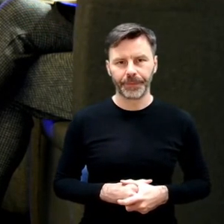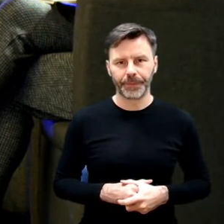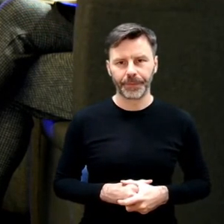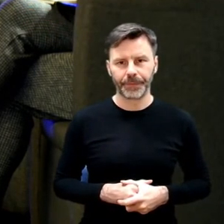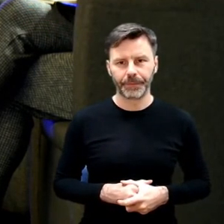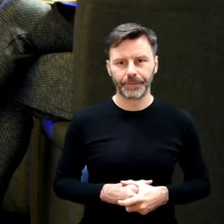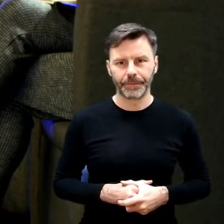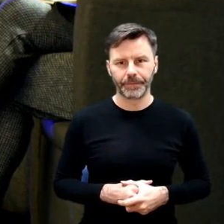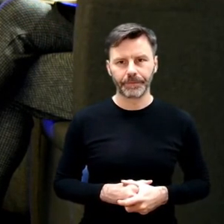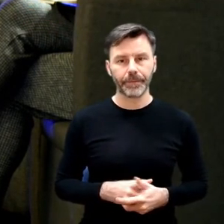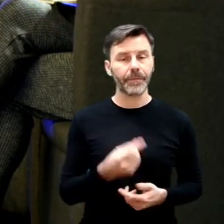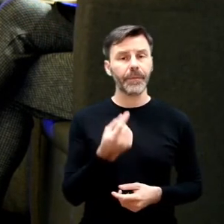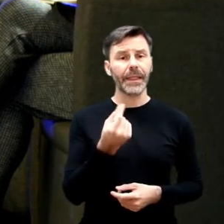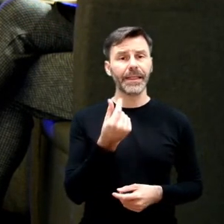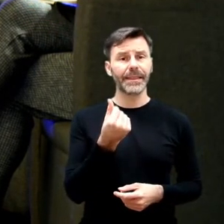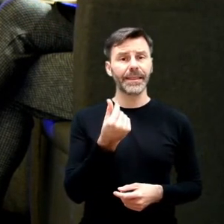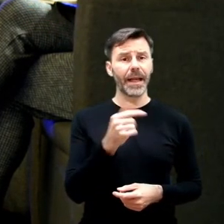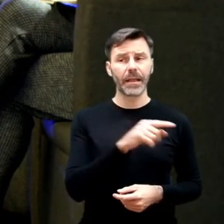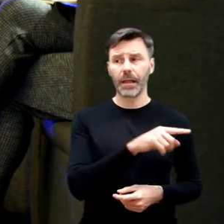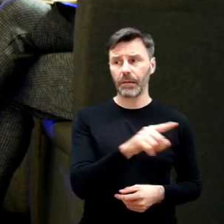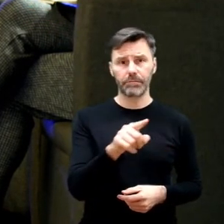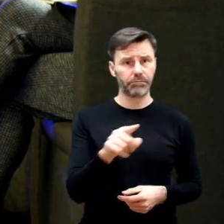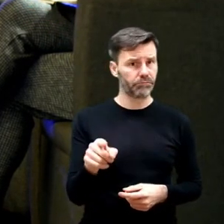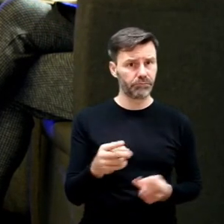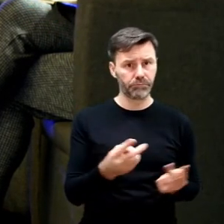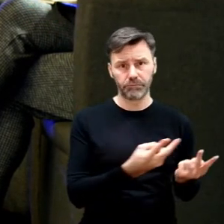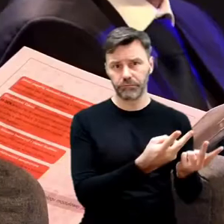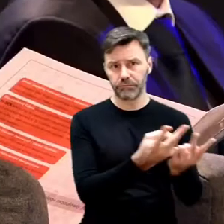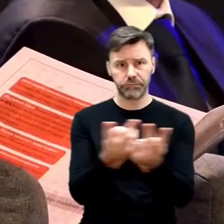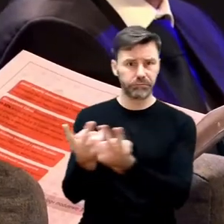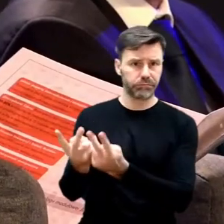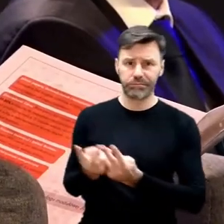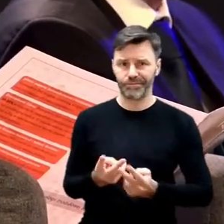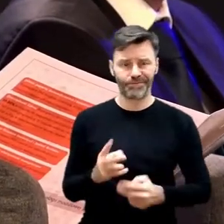Tak naprawdę na finalną cenę ma wpływ szereg elementów,